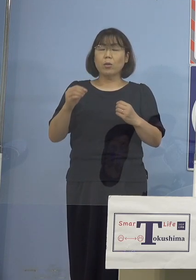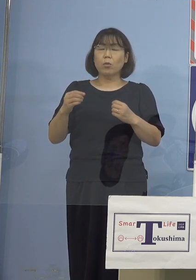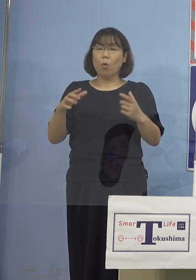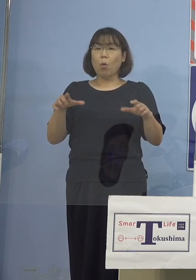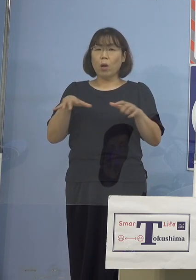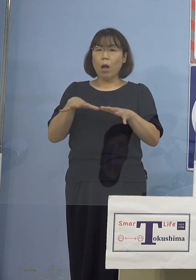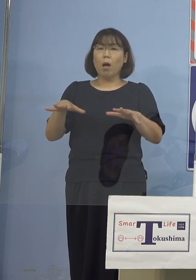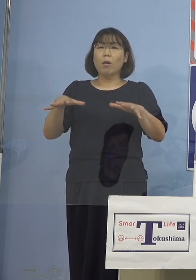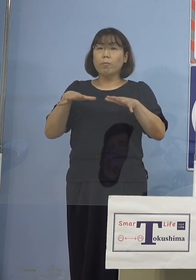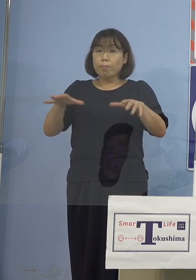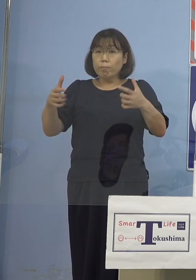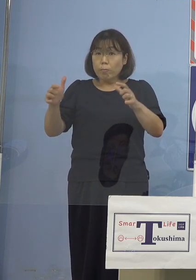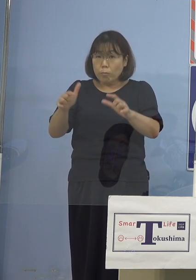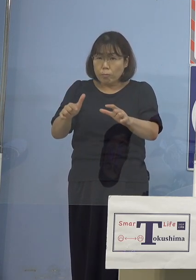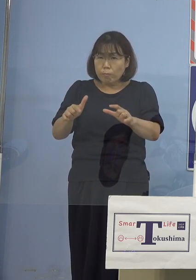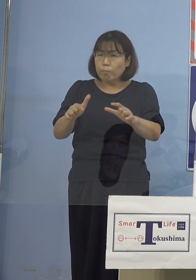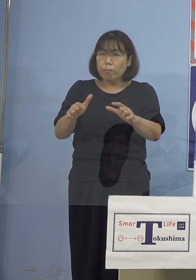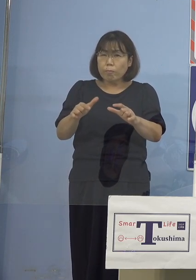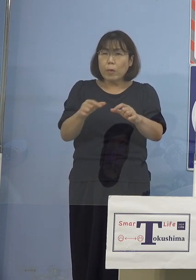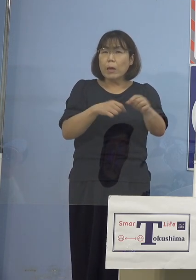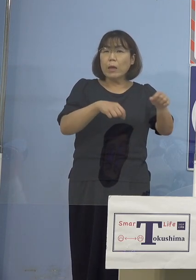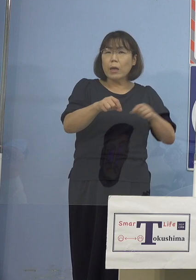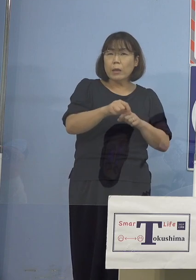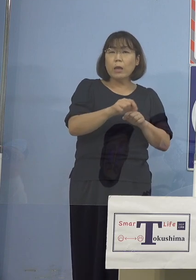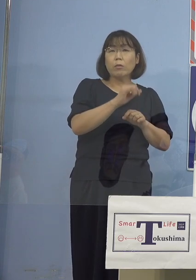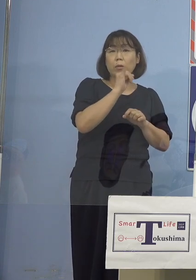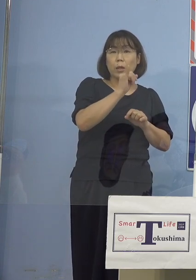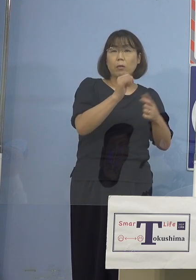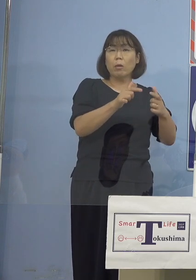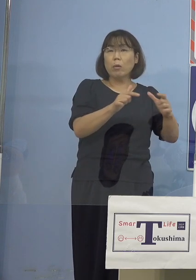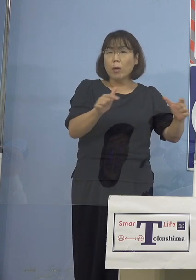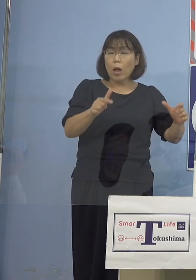季節性インフルエンザが増えてくる こうしたことも想定される